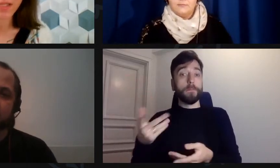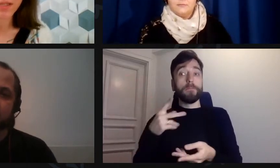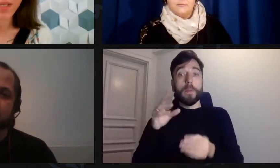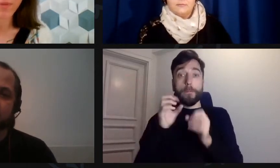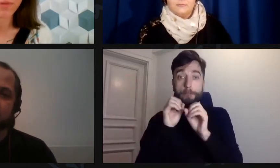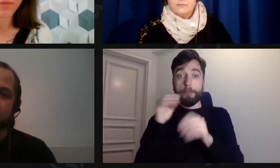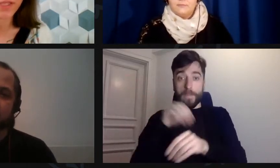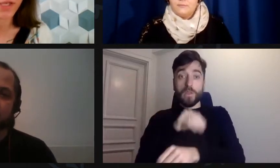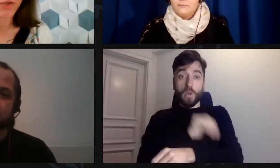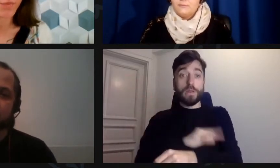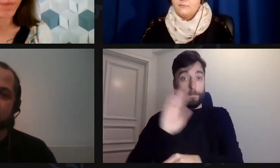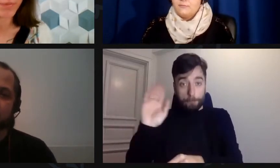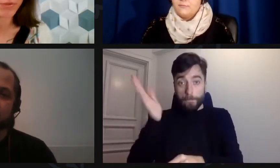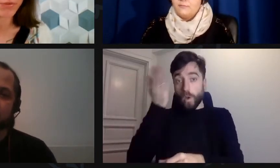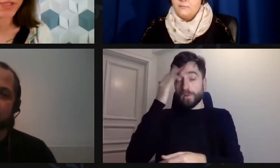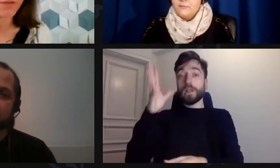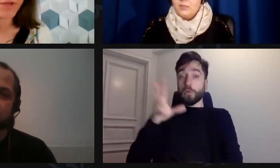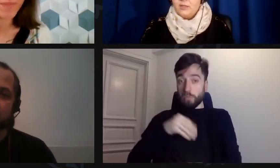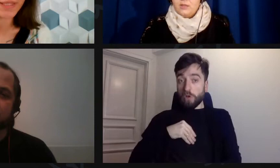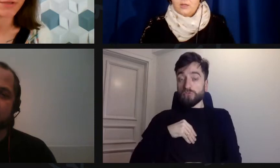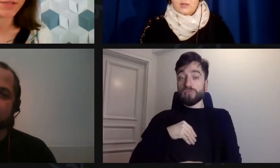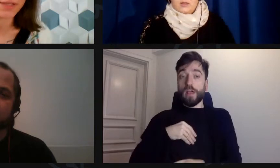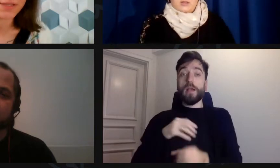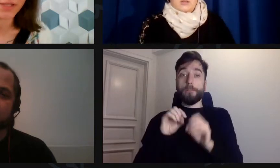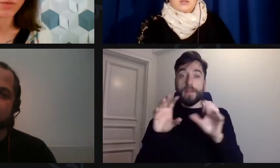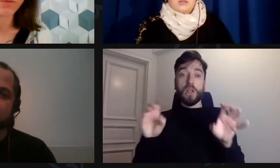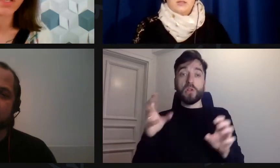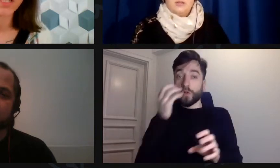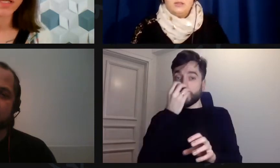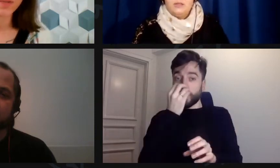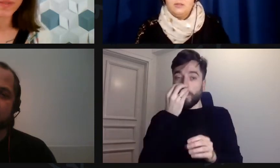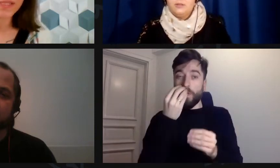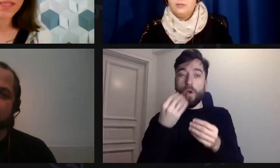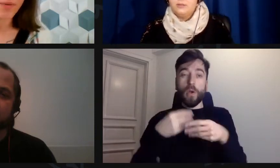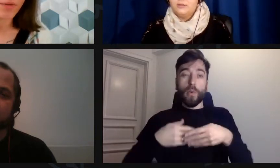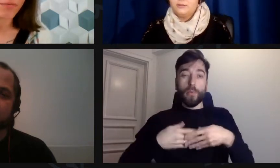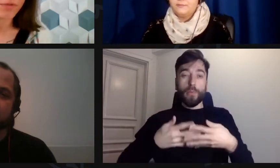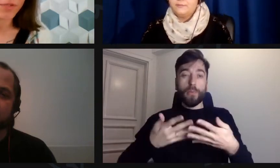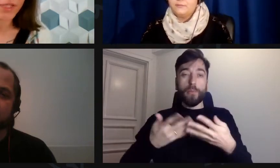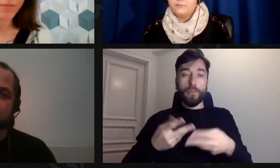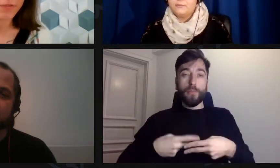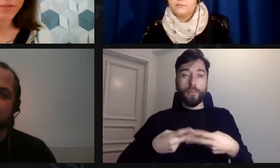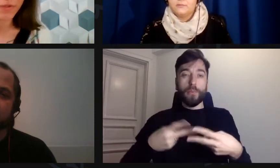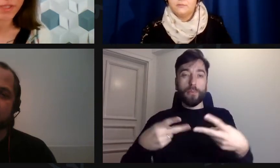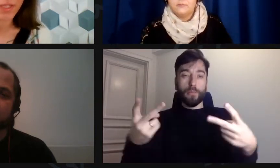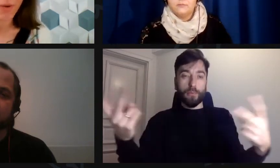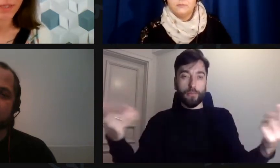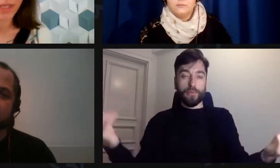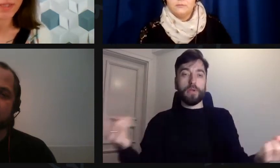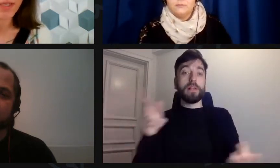dzięki temu więcej osób się o niej dowie i o pedagogice cyrku i będzie chciało ją wykorzystywać w swoich działaniach.